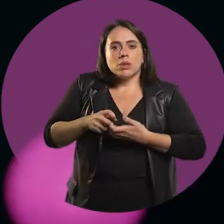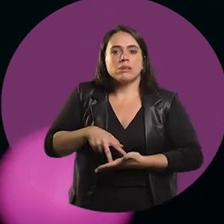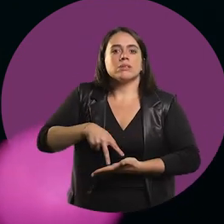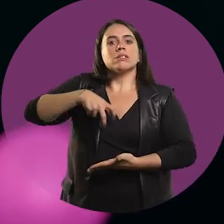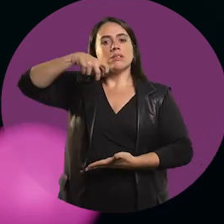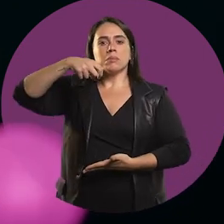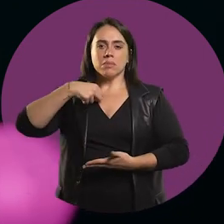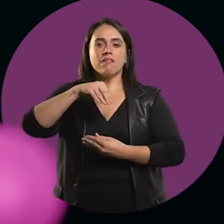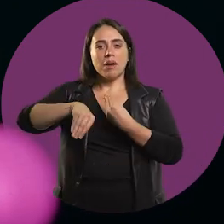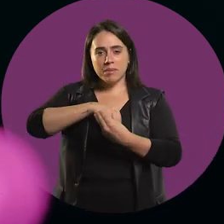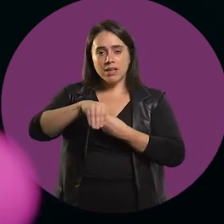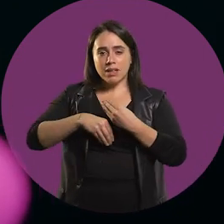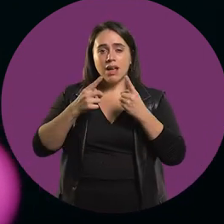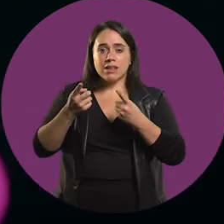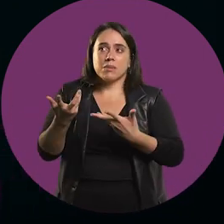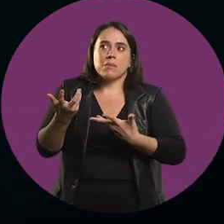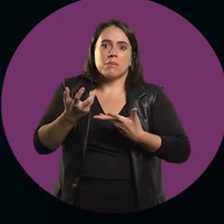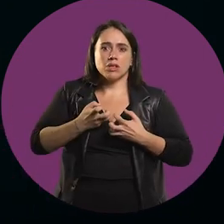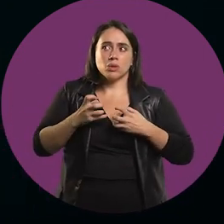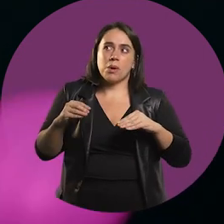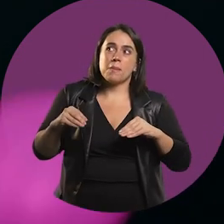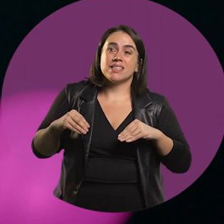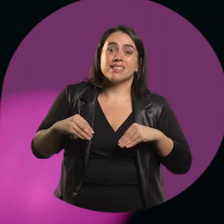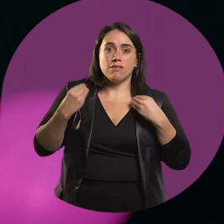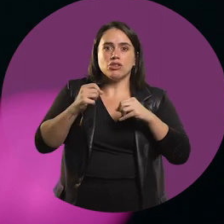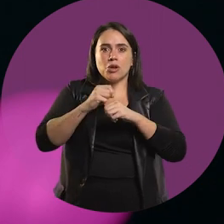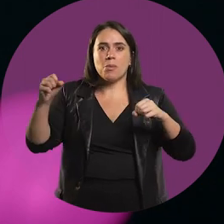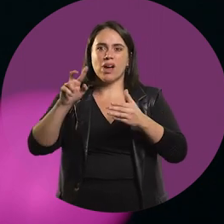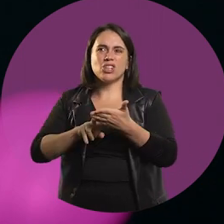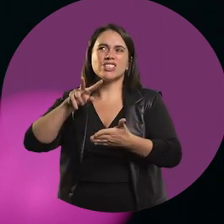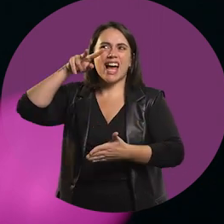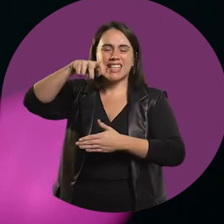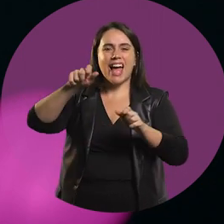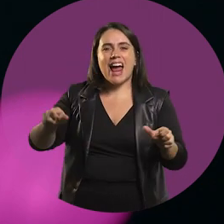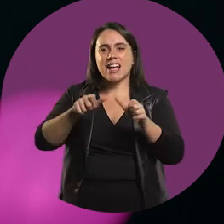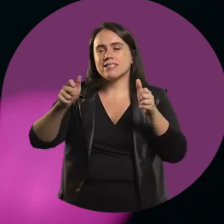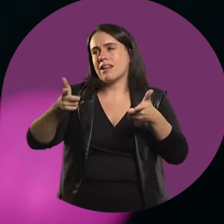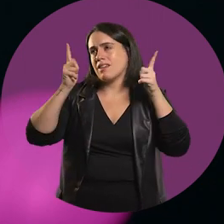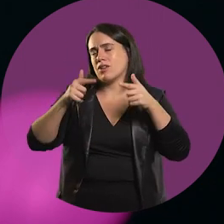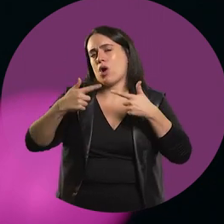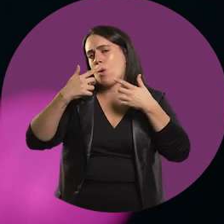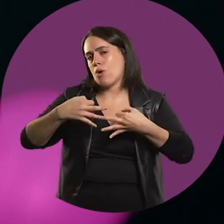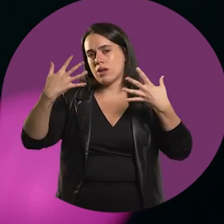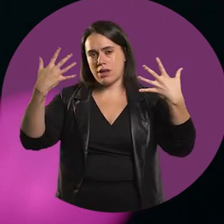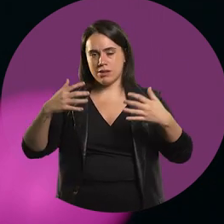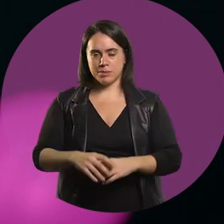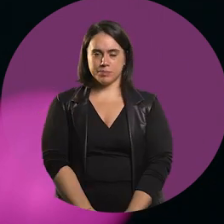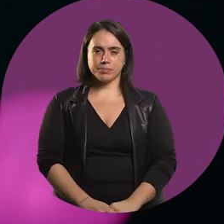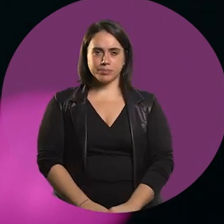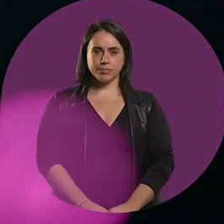en mi infancia fue esa red de seguridad que me permitió saltar muy alto y hacer volteretas arriba de trapecios.